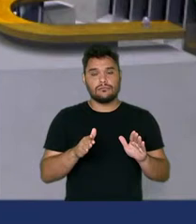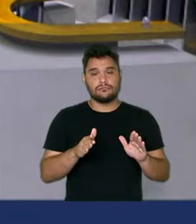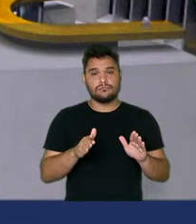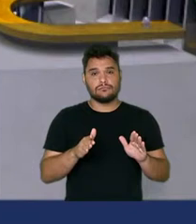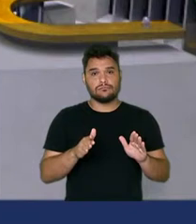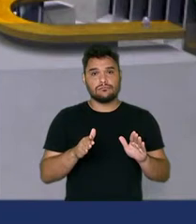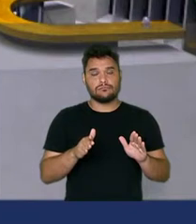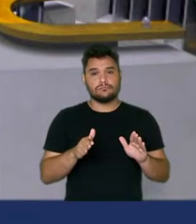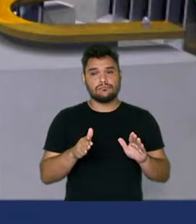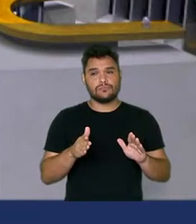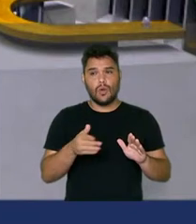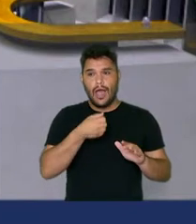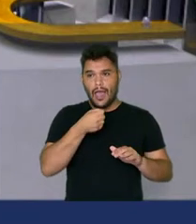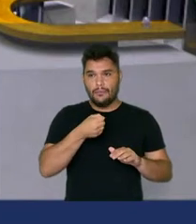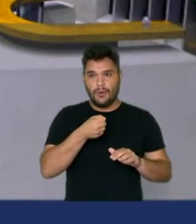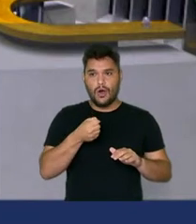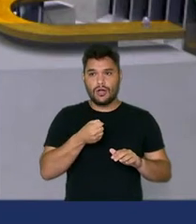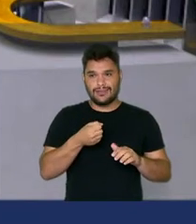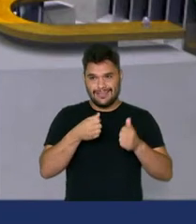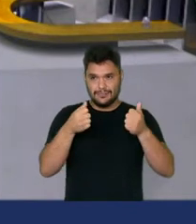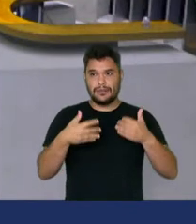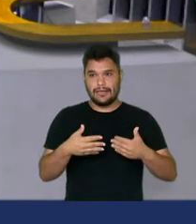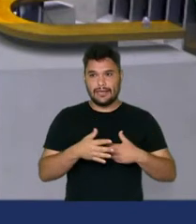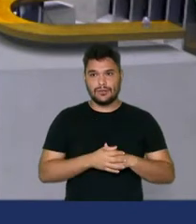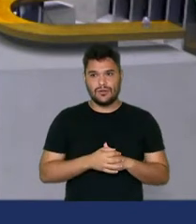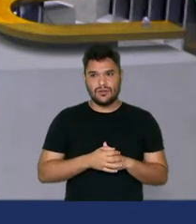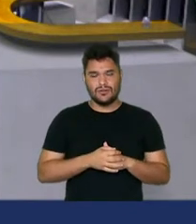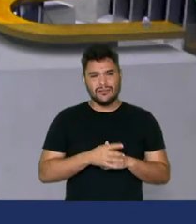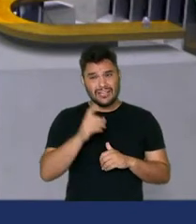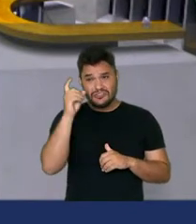ATENDER AOS TRABALHADORES... -- [REPÓRTER]: CONTINUA DIFÍCIL A COMUNICAÇÃO COM A DEPUTADA SÂMIA BONFIM, QUE